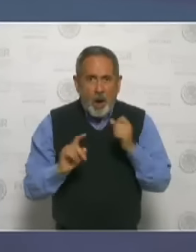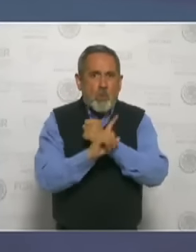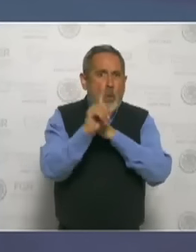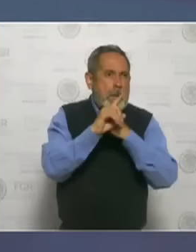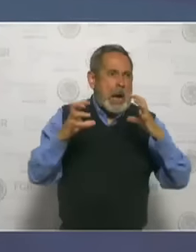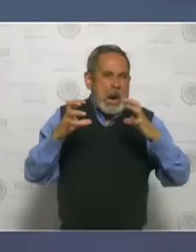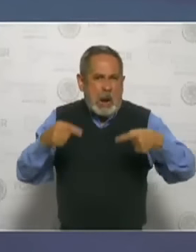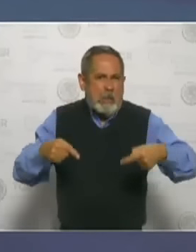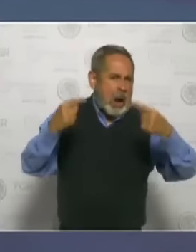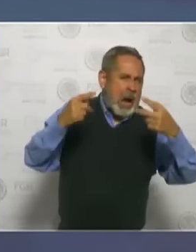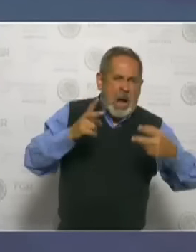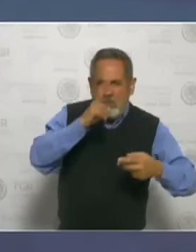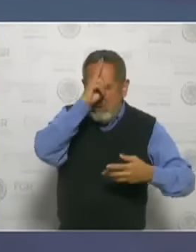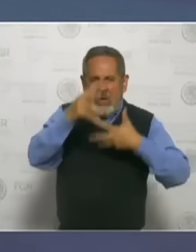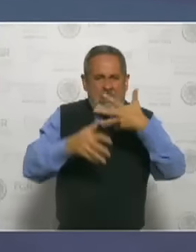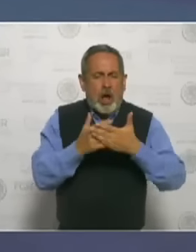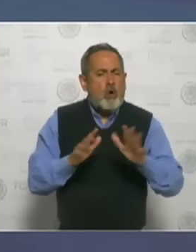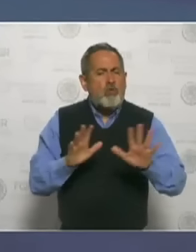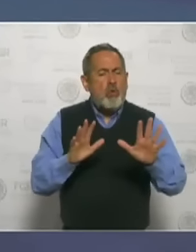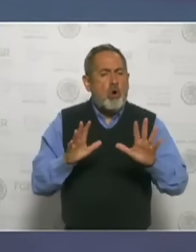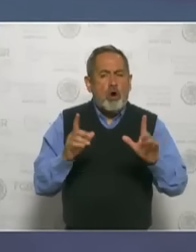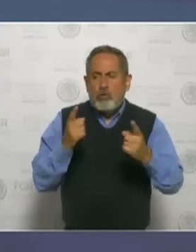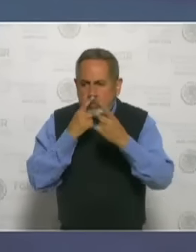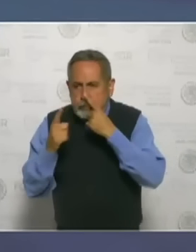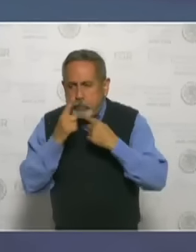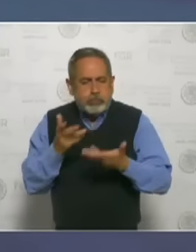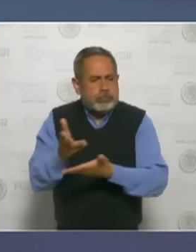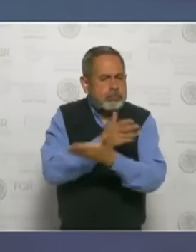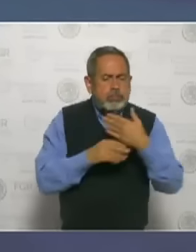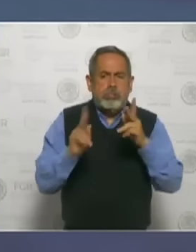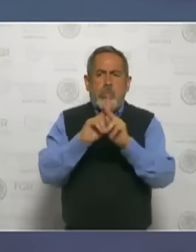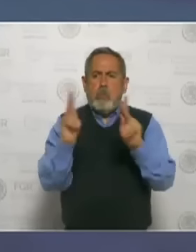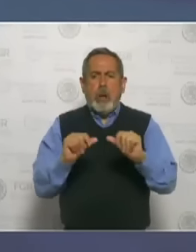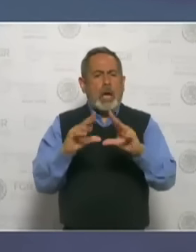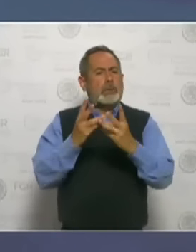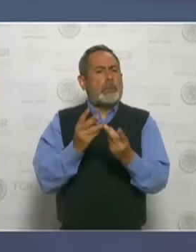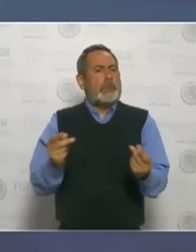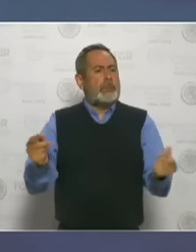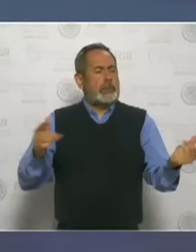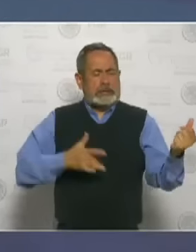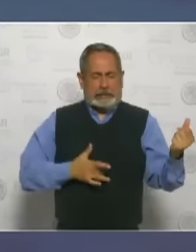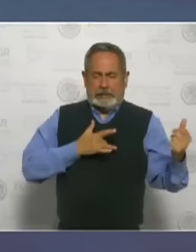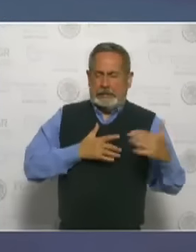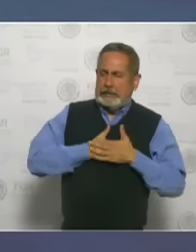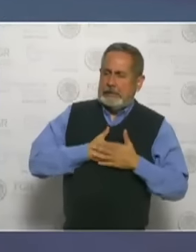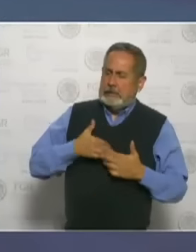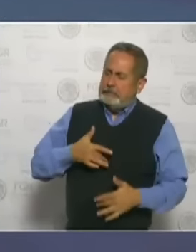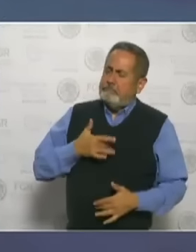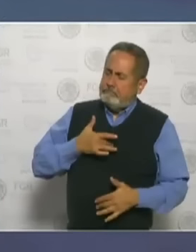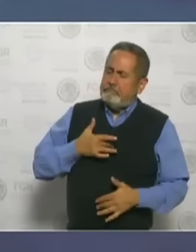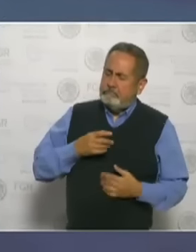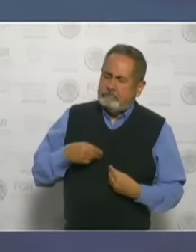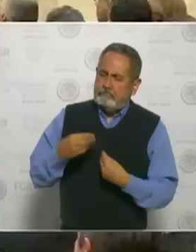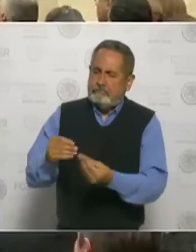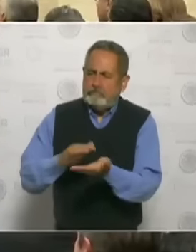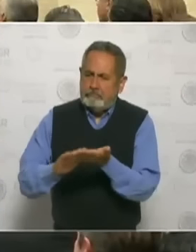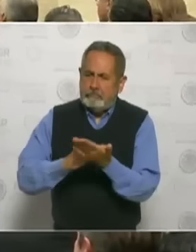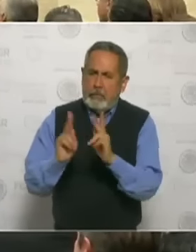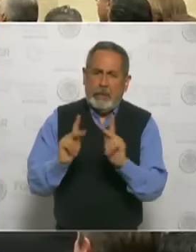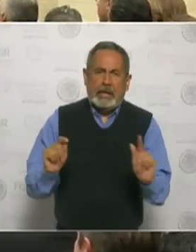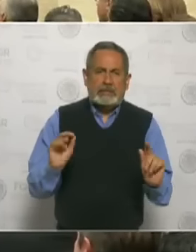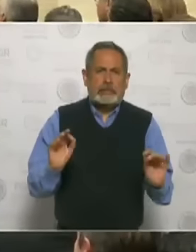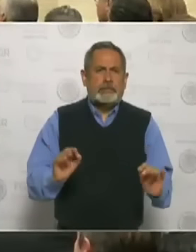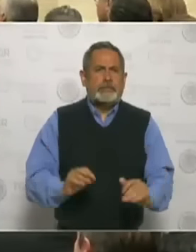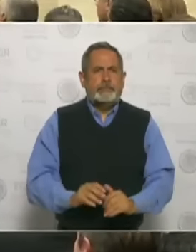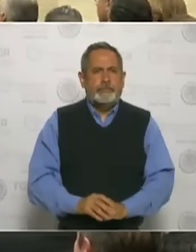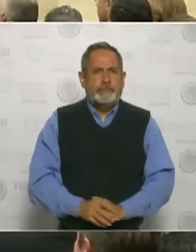previenen la violencia y construyen una justicia más cercana, más humana y más efectiva.